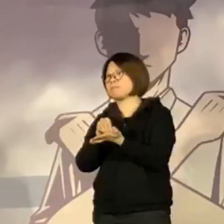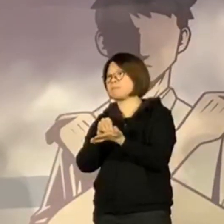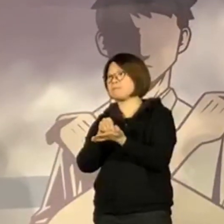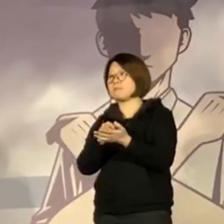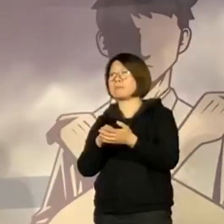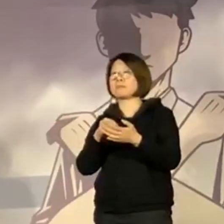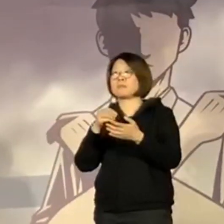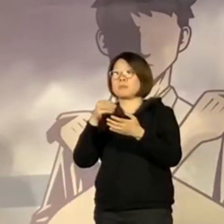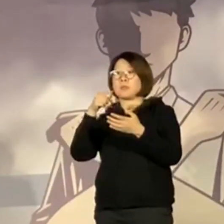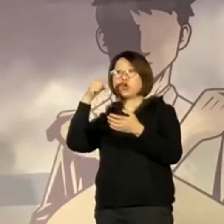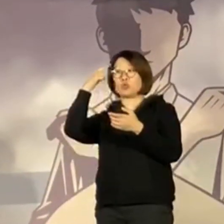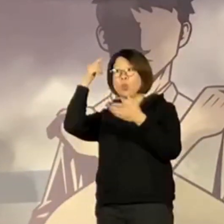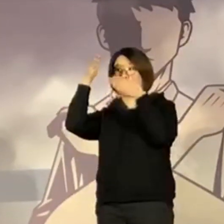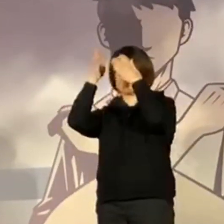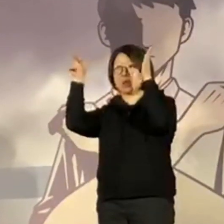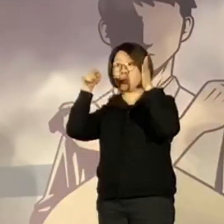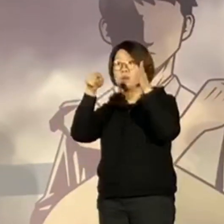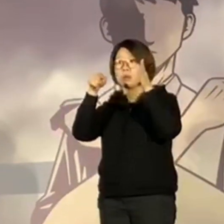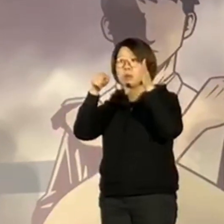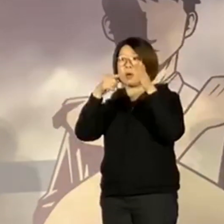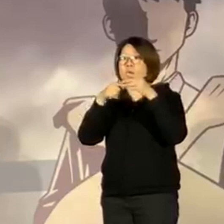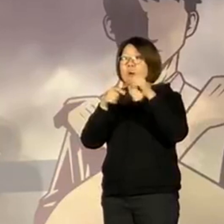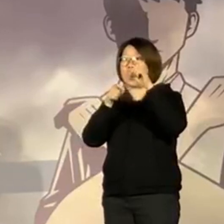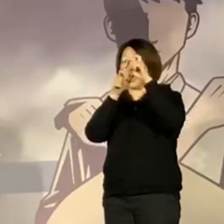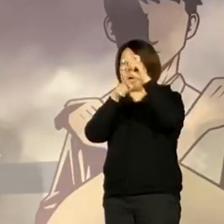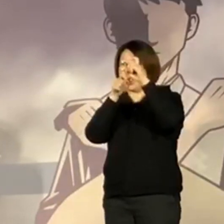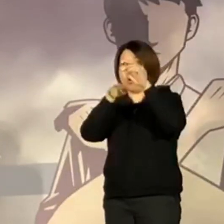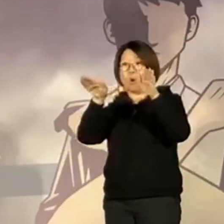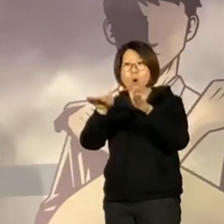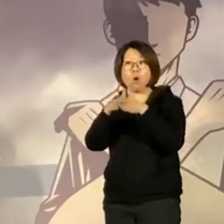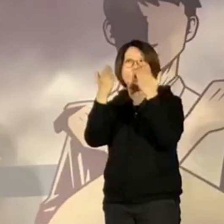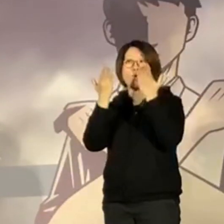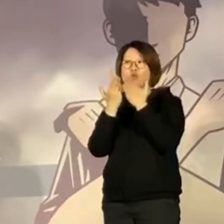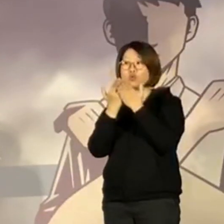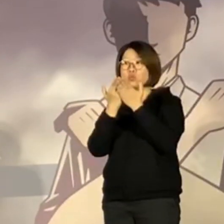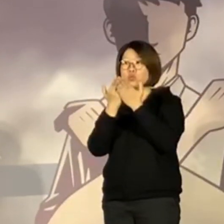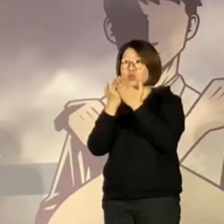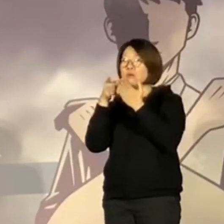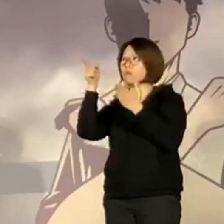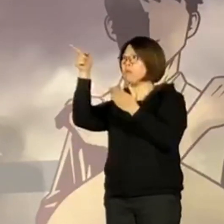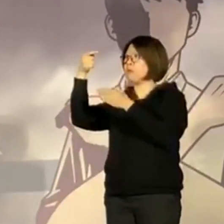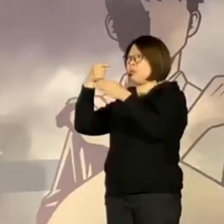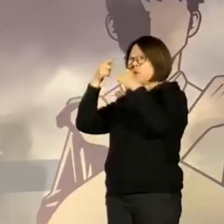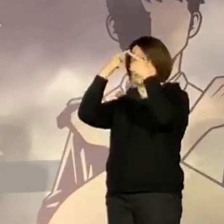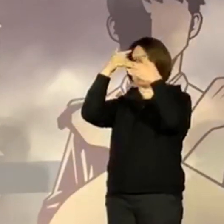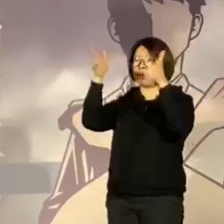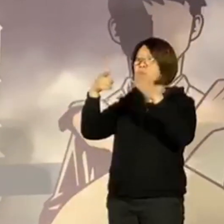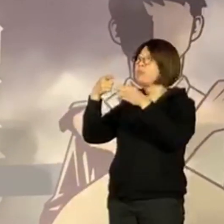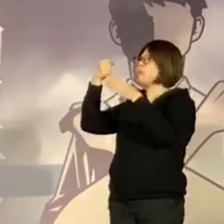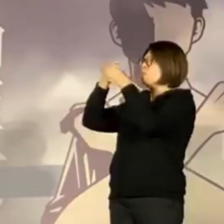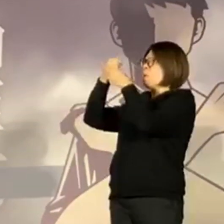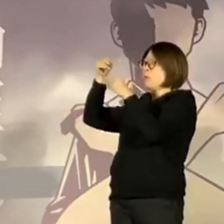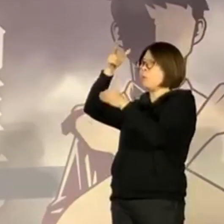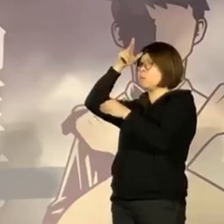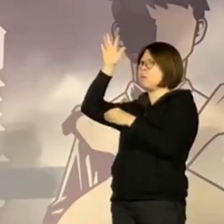自己說不需要審查教科書 是的 對於好多其它不同的科目來說